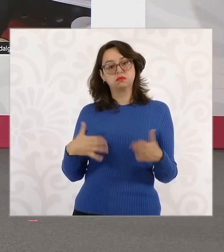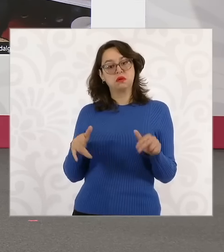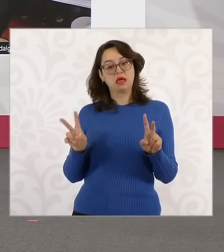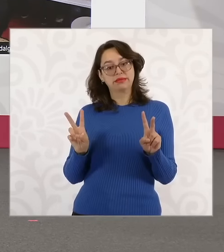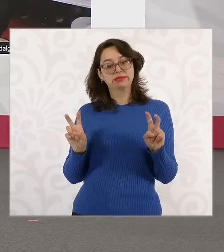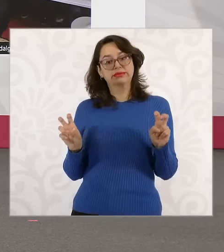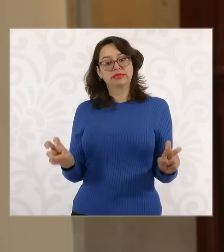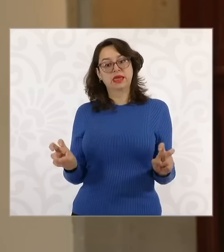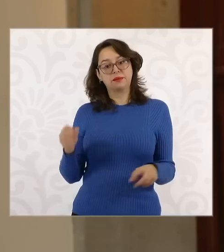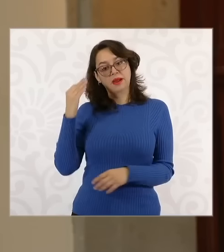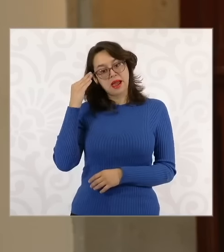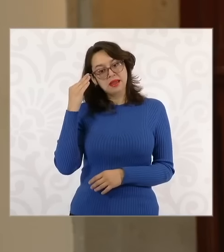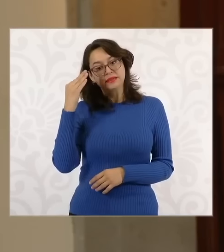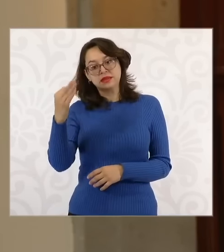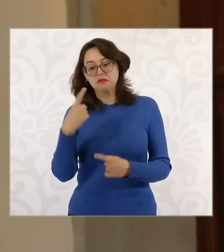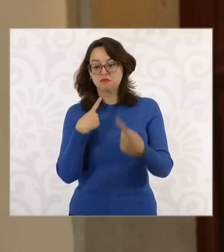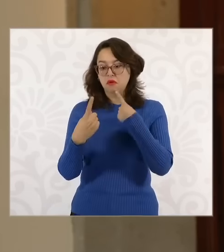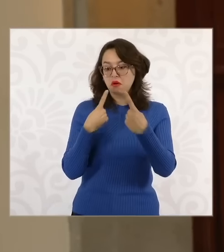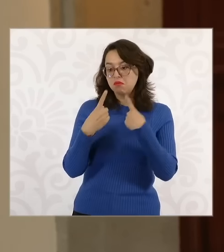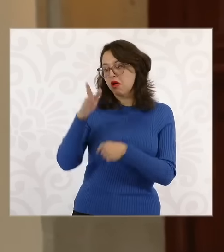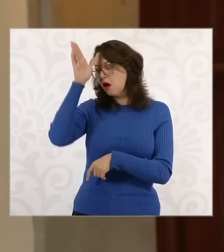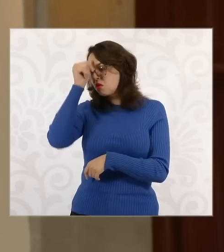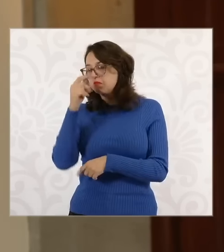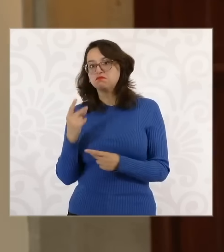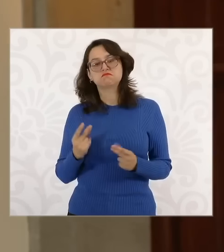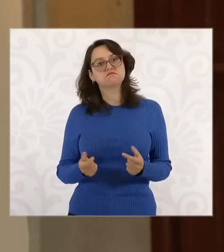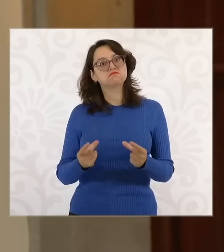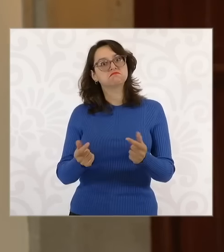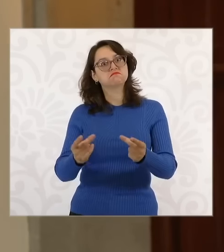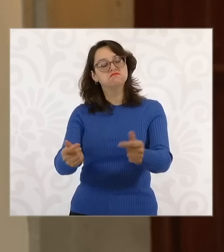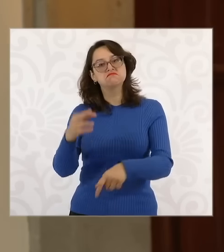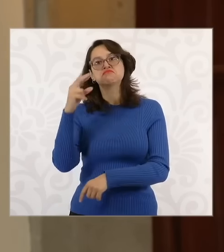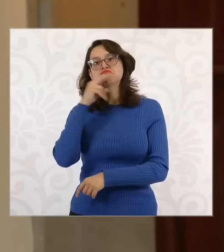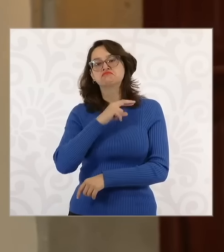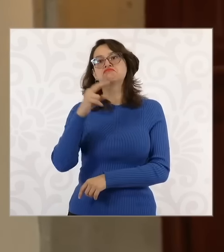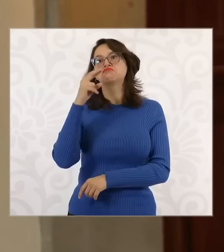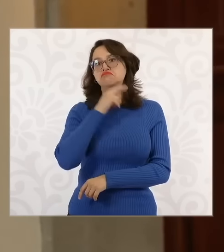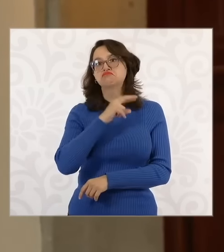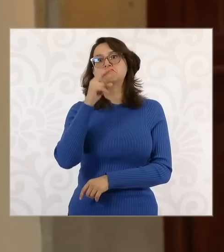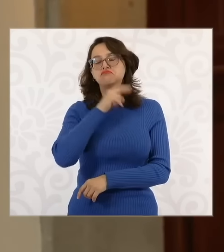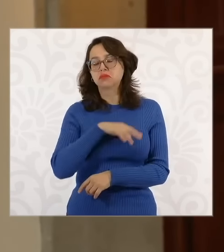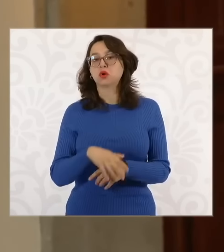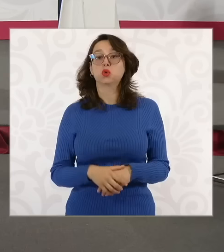tiempos, de conciliación, de negociaciones, como no se había hecho con anterioridad. Entonces,